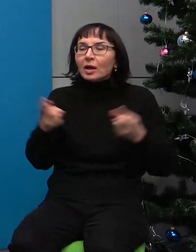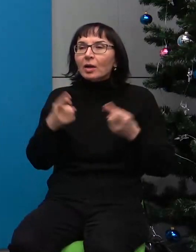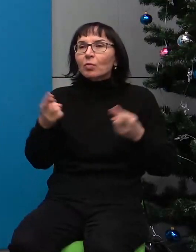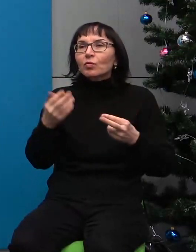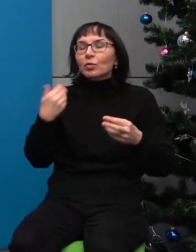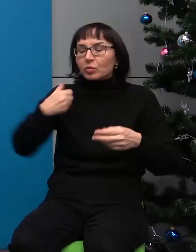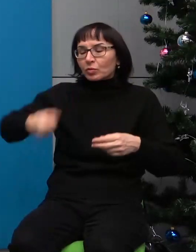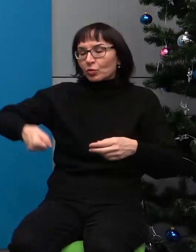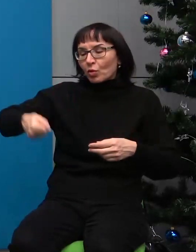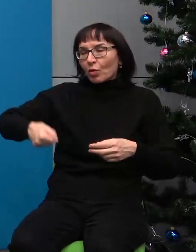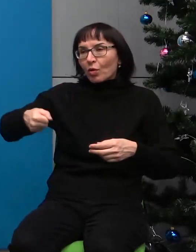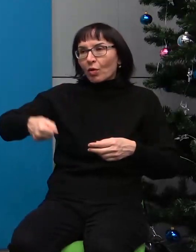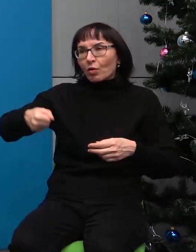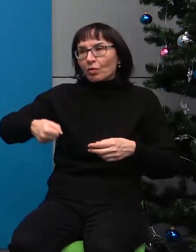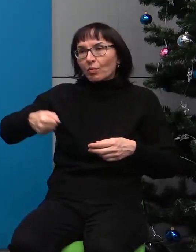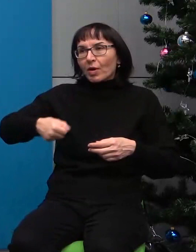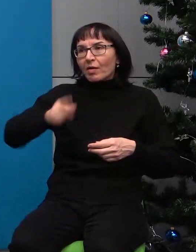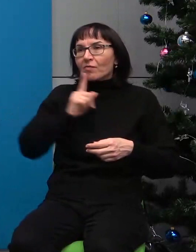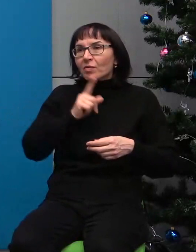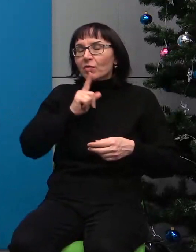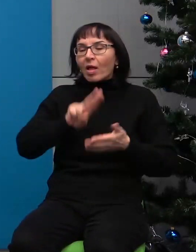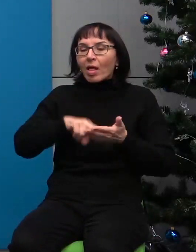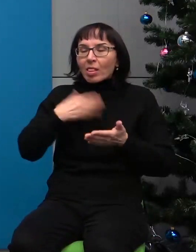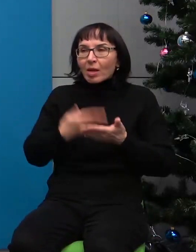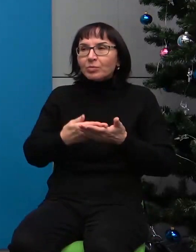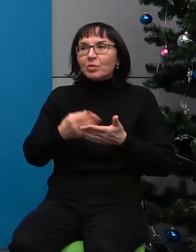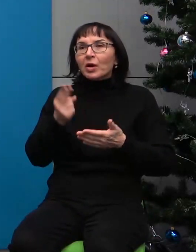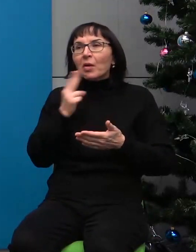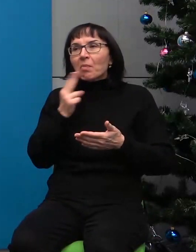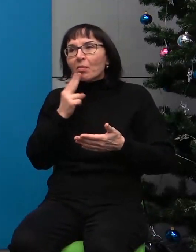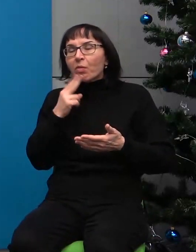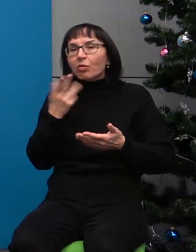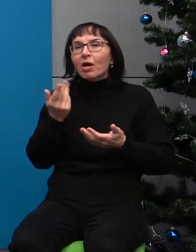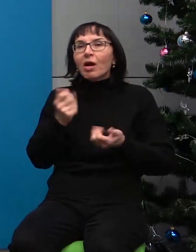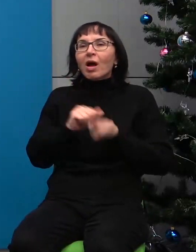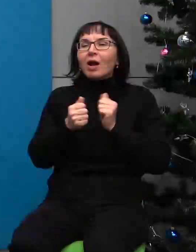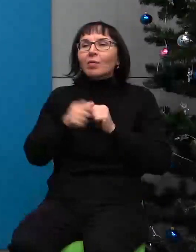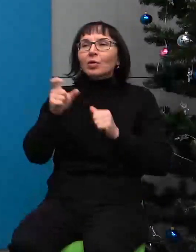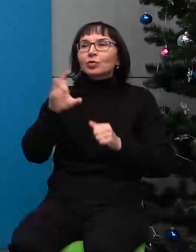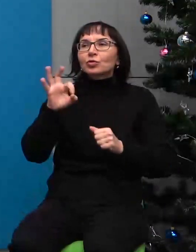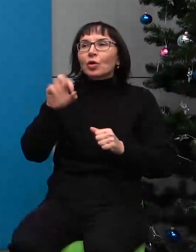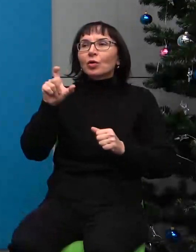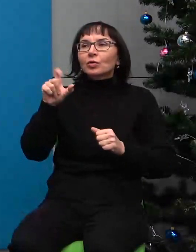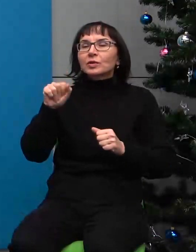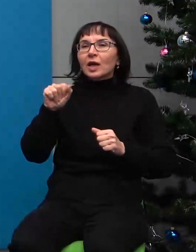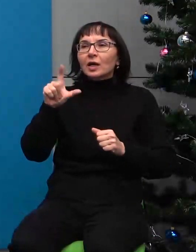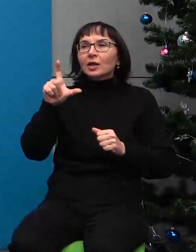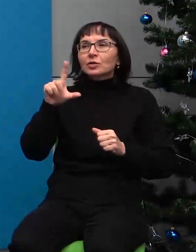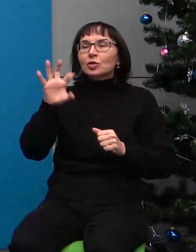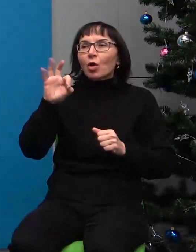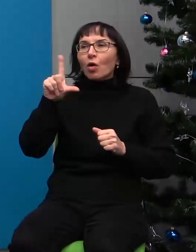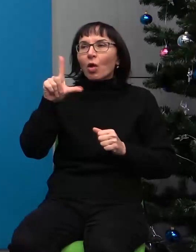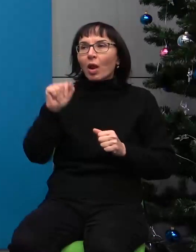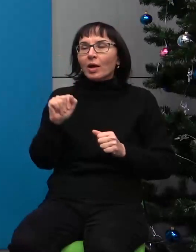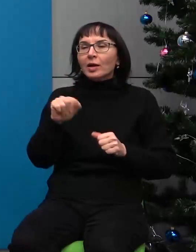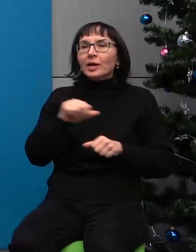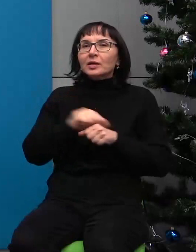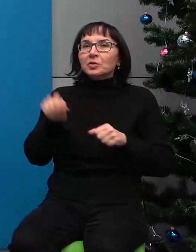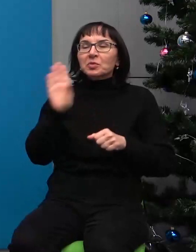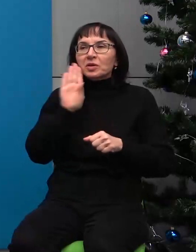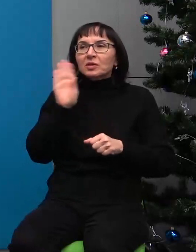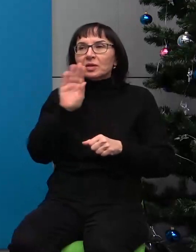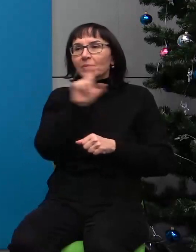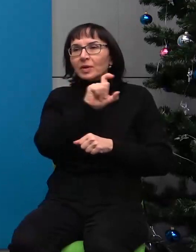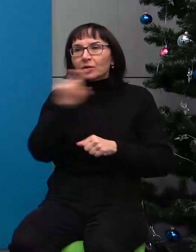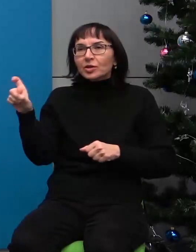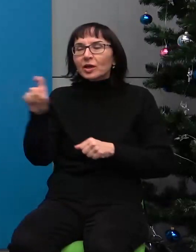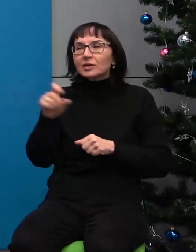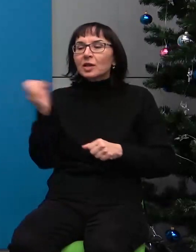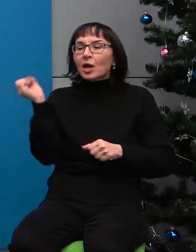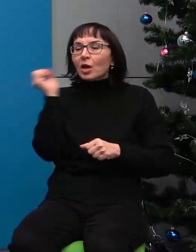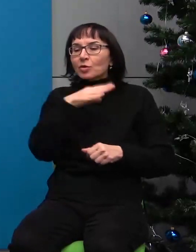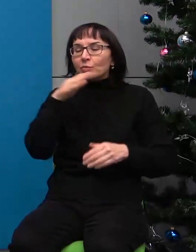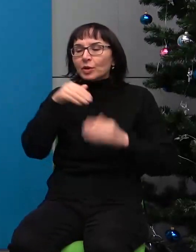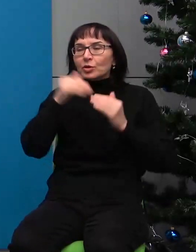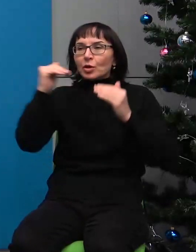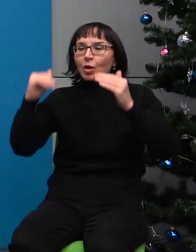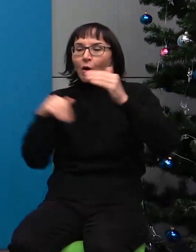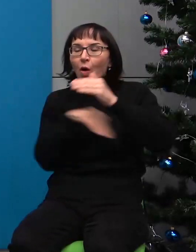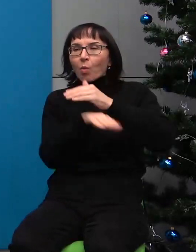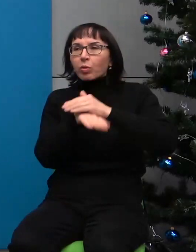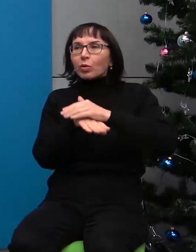na przykład Malboro albo Coca-Cola. Jesteśmy z tych samych czasów, śmieci pod zlewem, szuflada na siatki w kuchni,